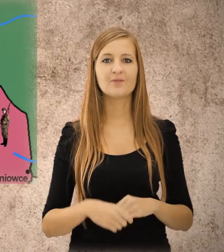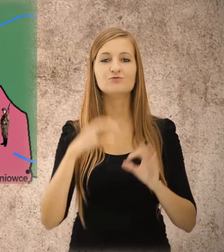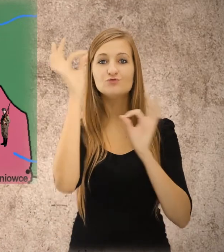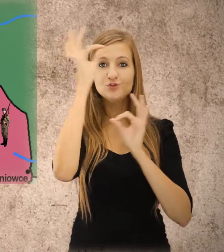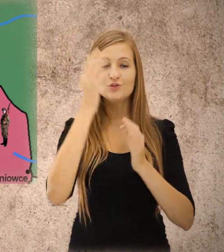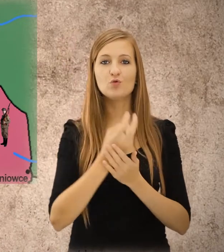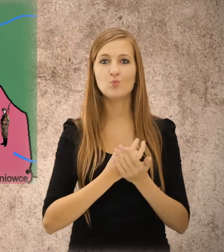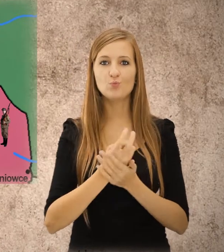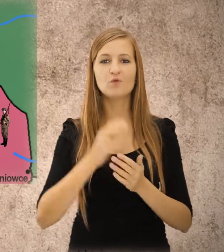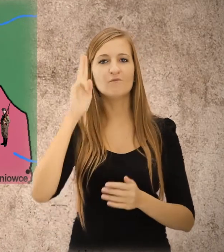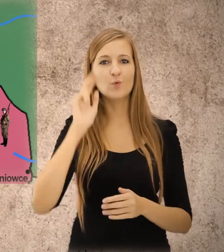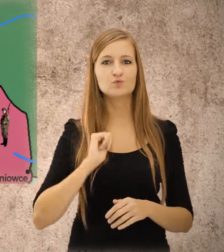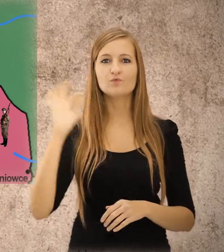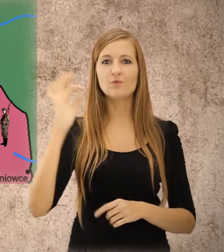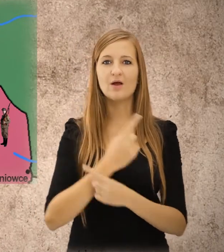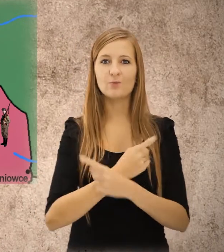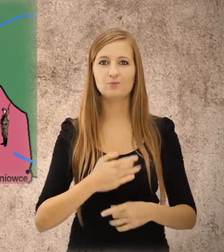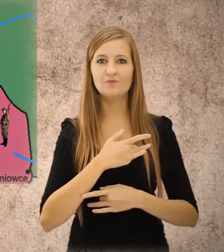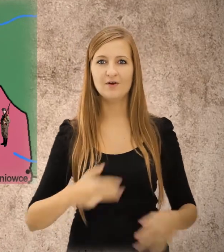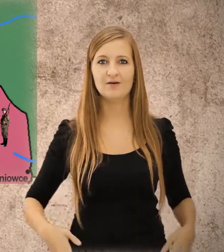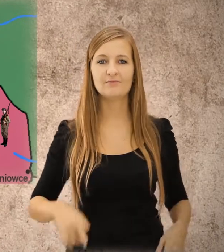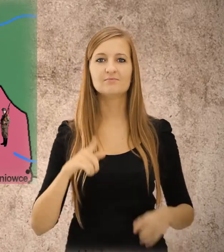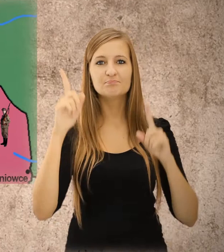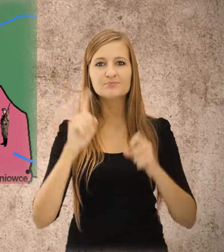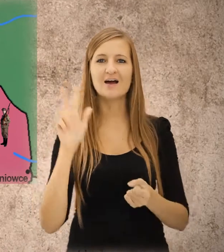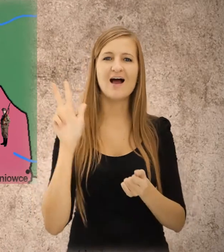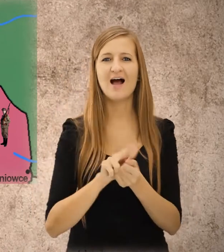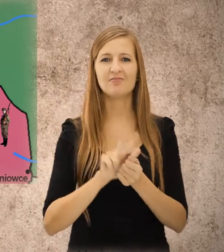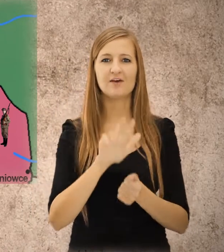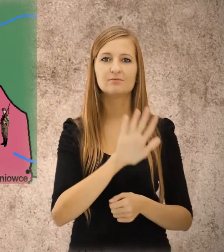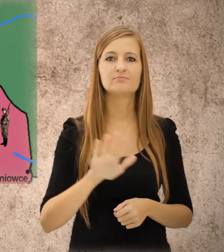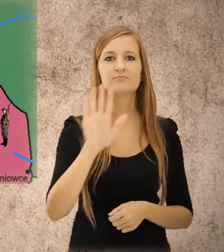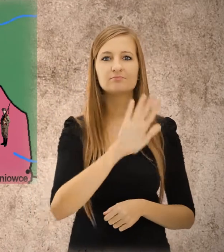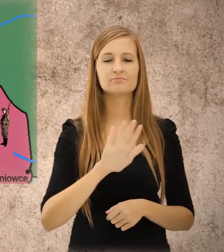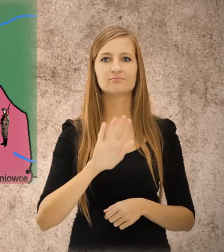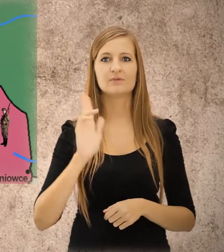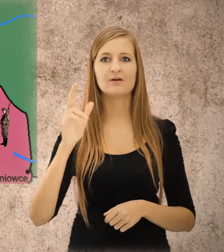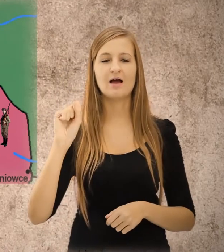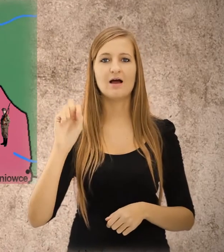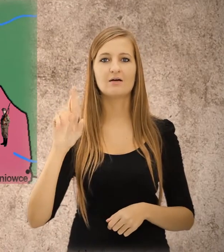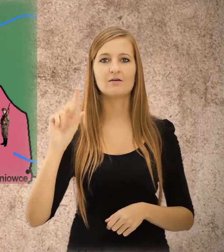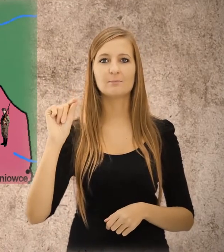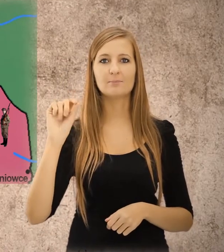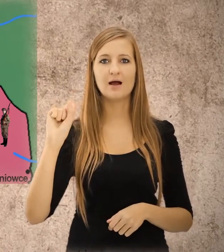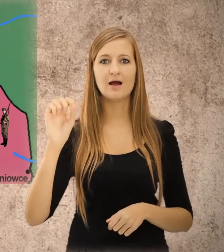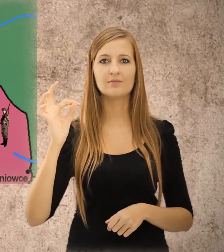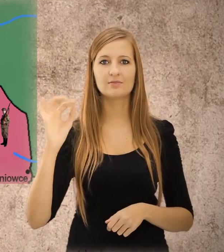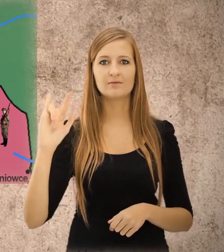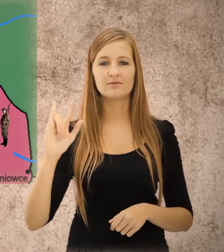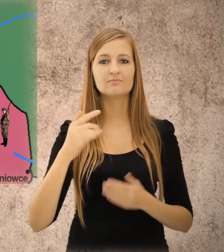W styczniu i w lutym wojska austro-węgierskie rozpoczynały ofensywy w Karpatach,